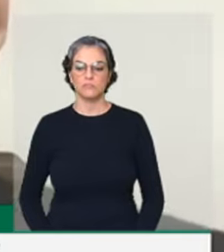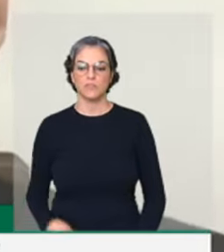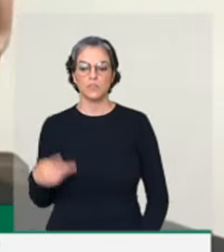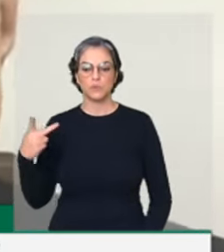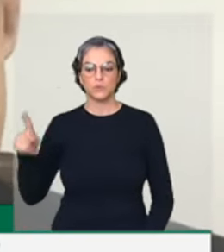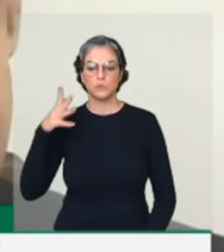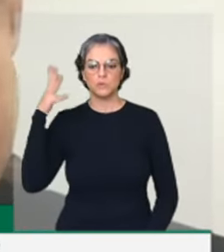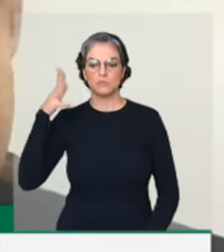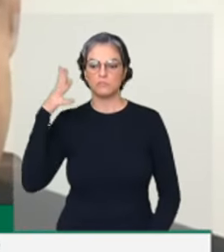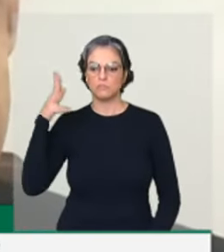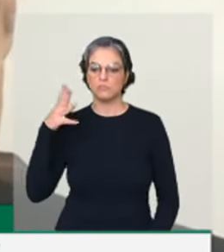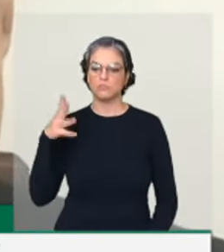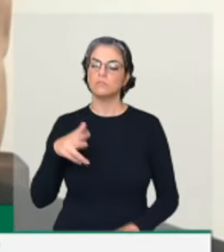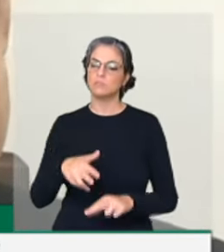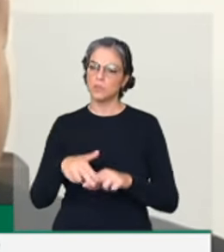OU.... SE PREFERIR V.EXA.... QUE A GENTE FAÇA QUE UM